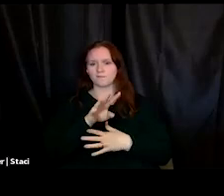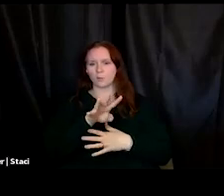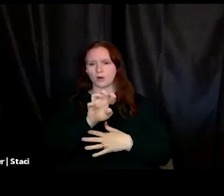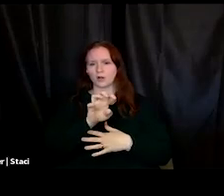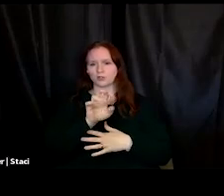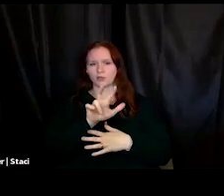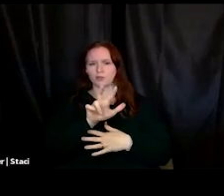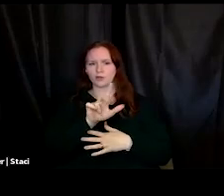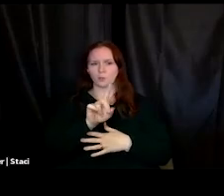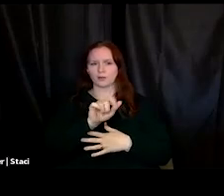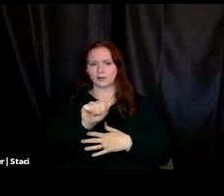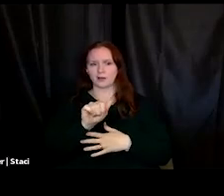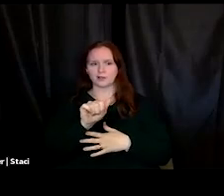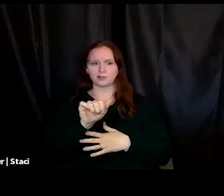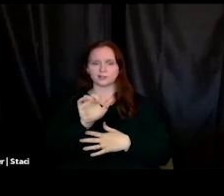que ya estoy recibiendo en mi correo electrónico.